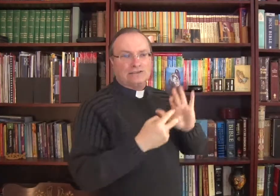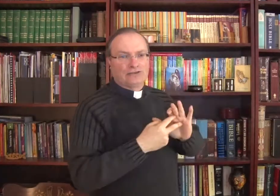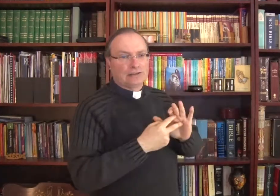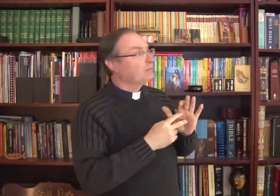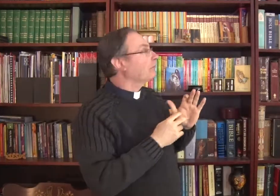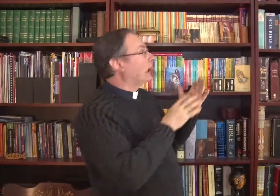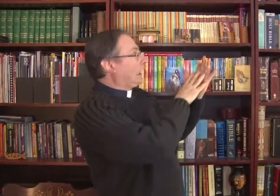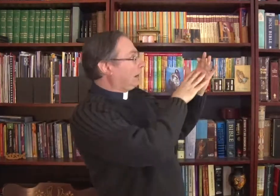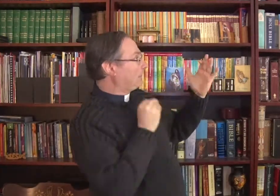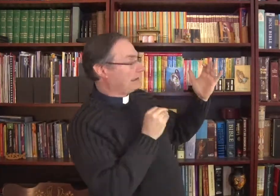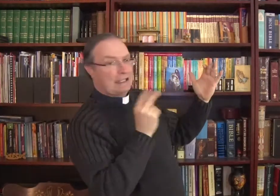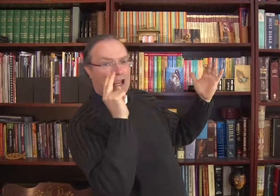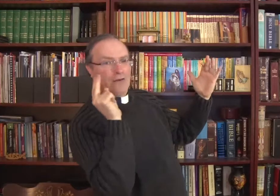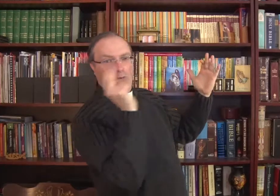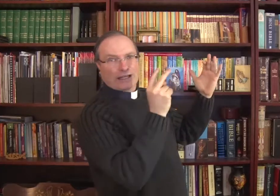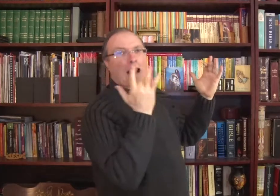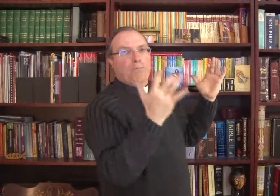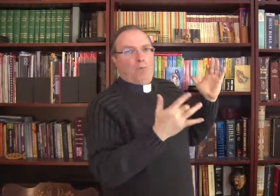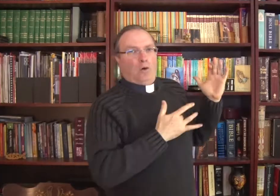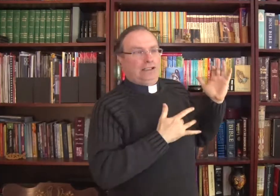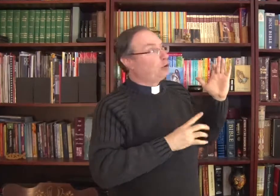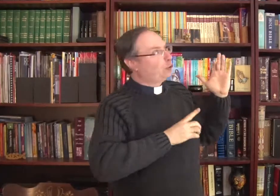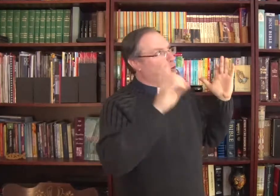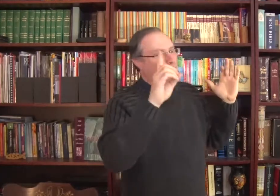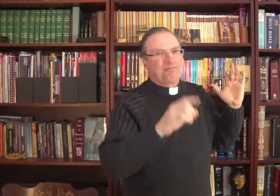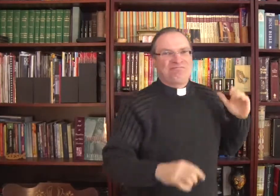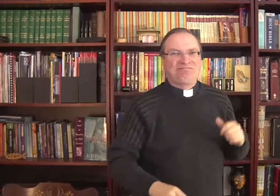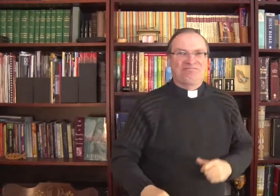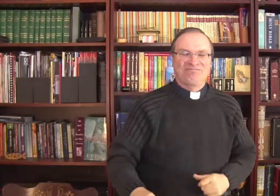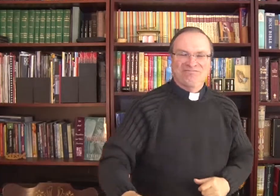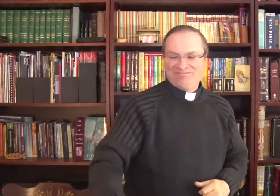signifie imiter et voyez la bonté de Dieu.